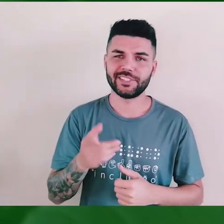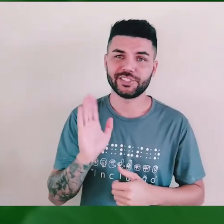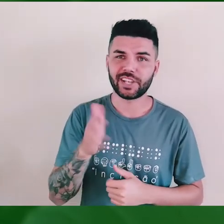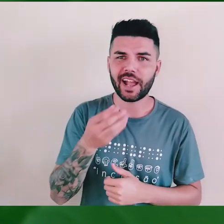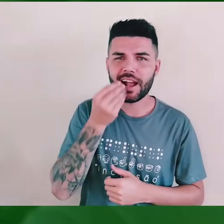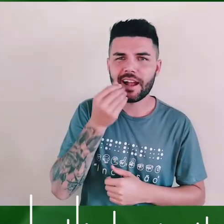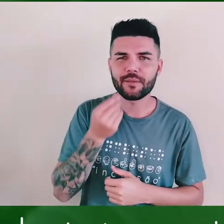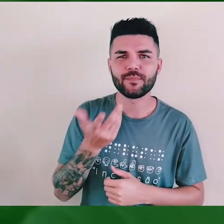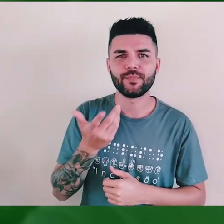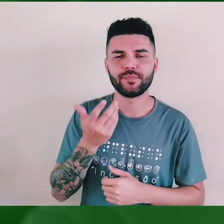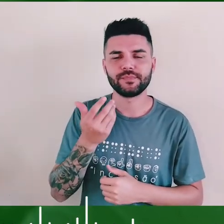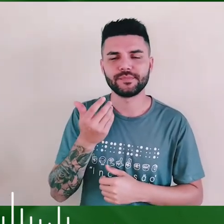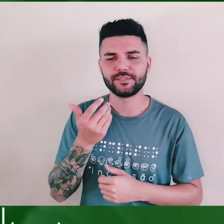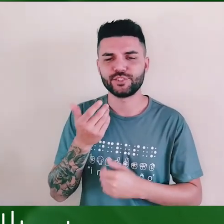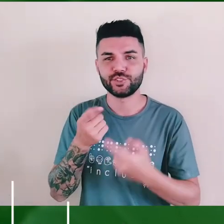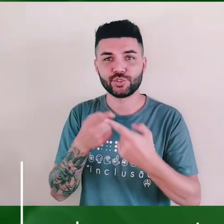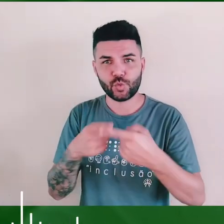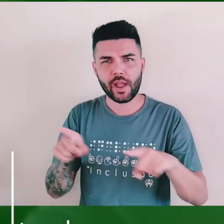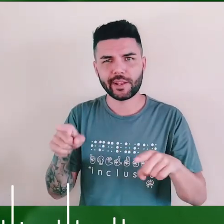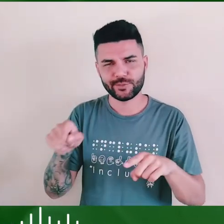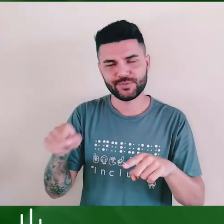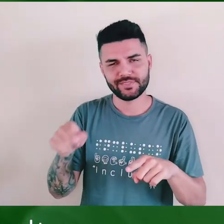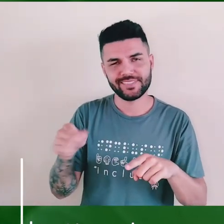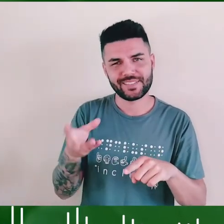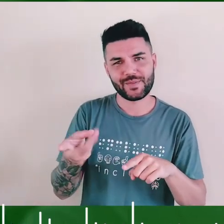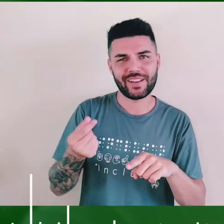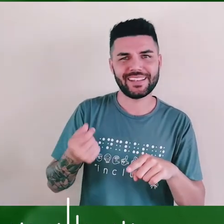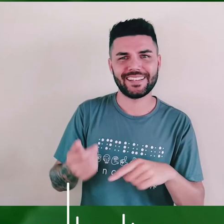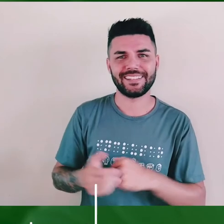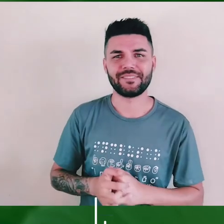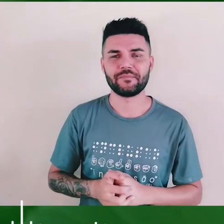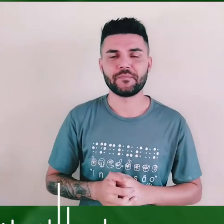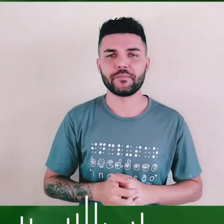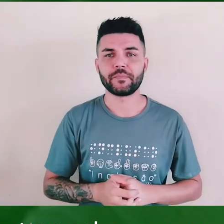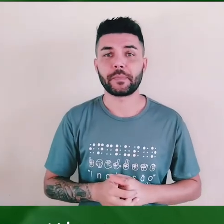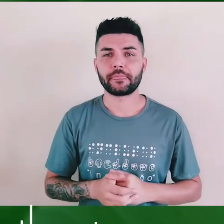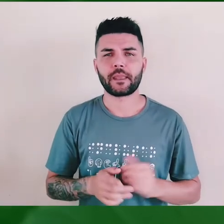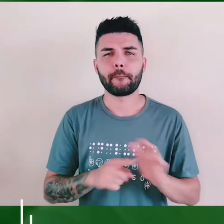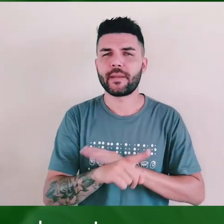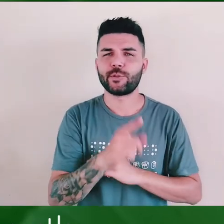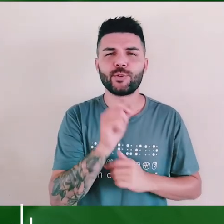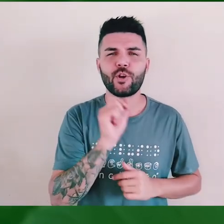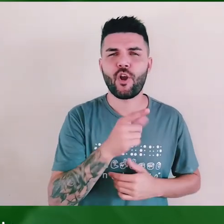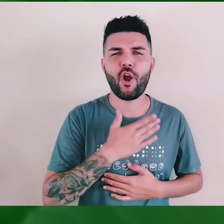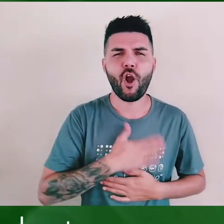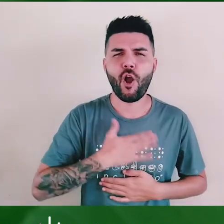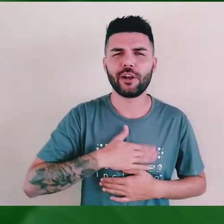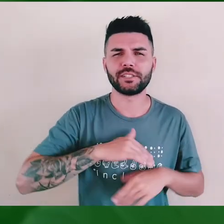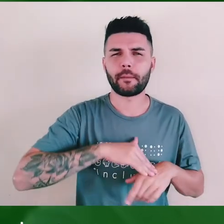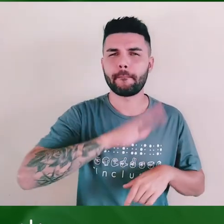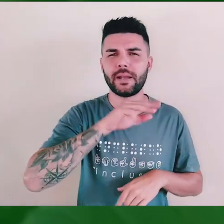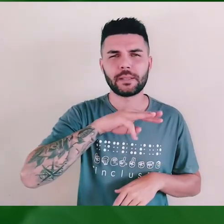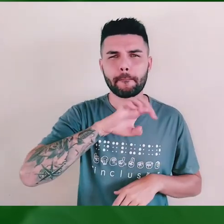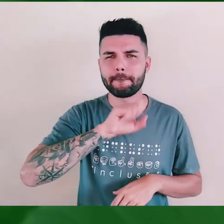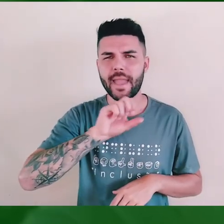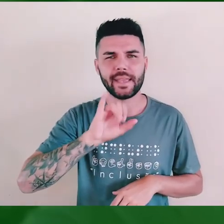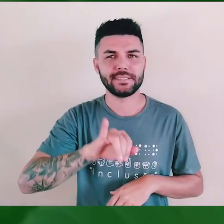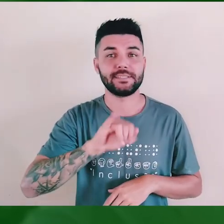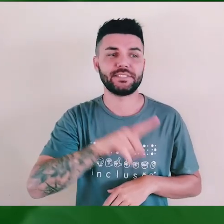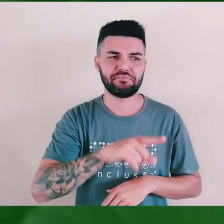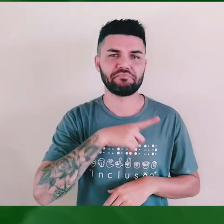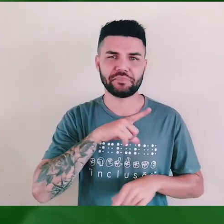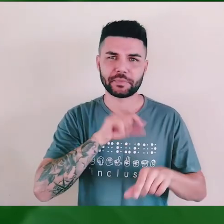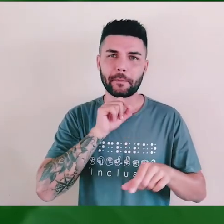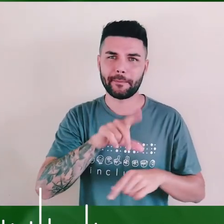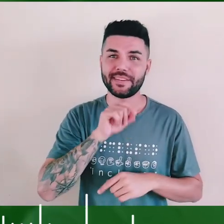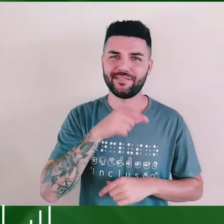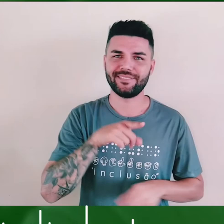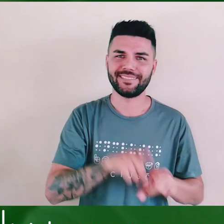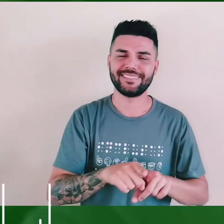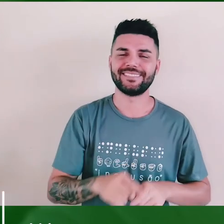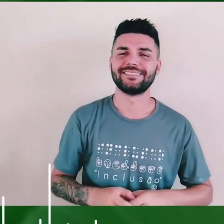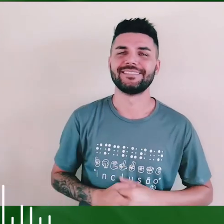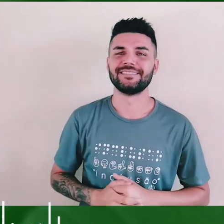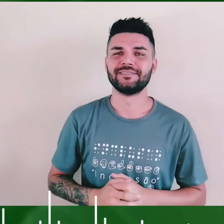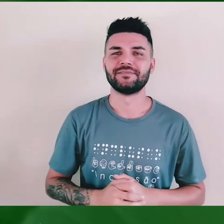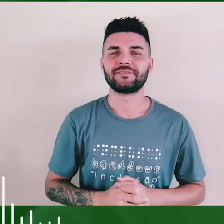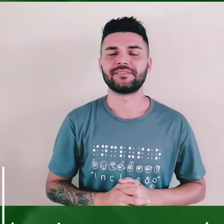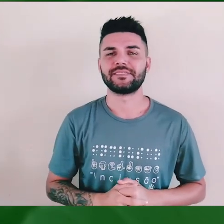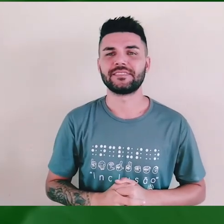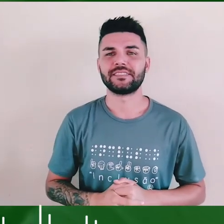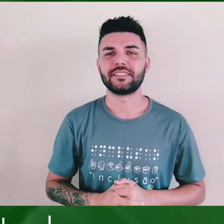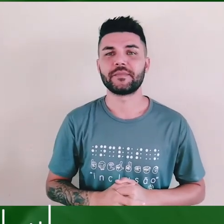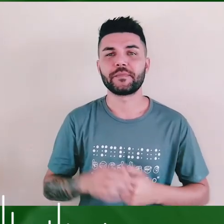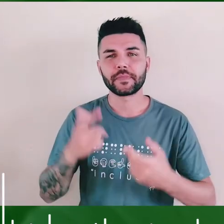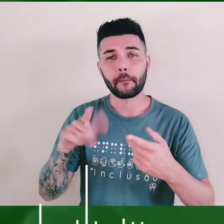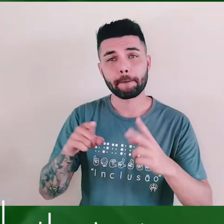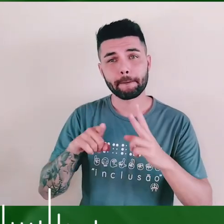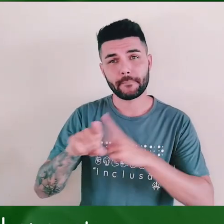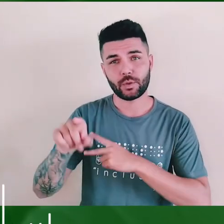Pedro: Messi! Messi, América do Sul sempre. Gabriel: E a Maria Clara perguntou o maior